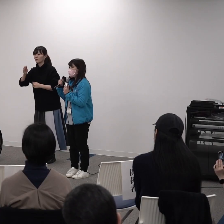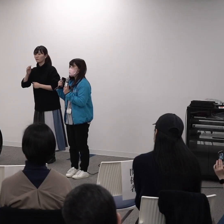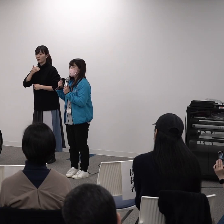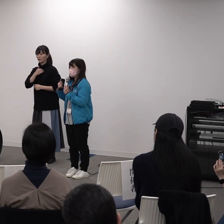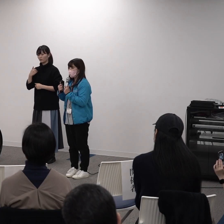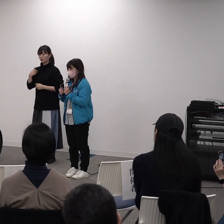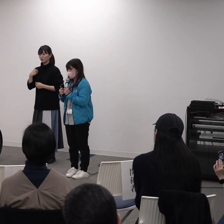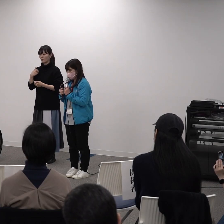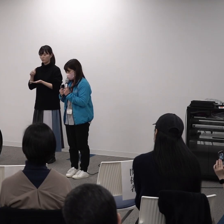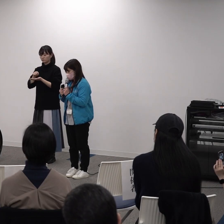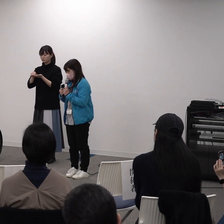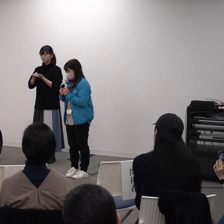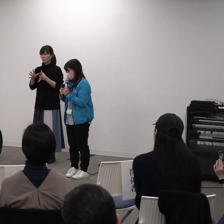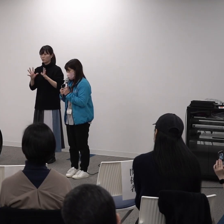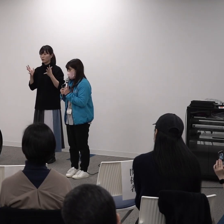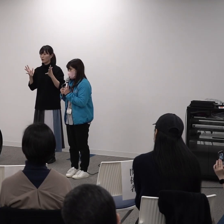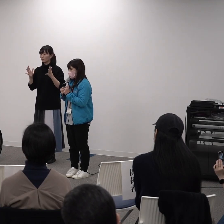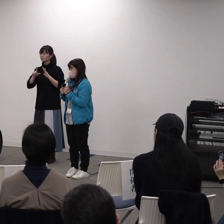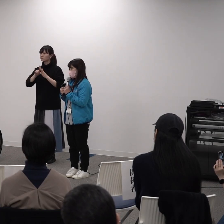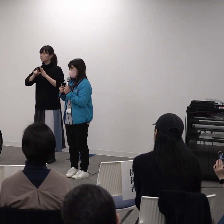携帯電話を持っていなかったときそんなときに